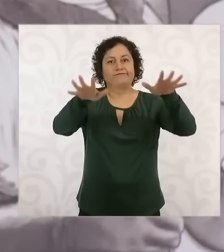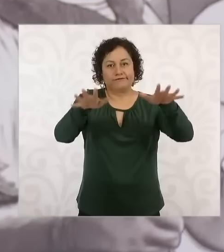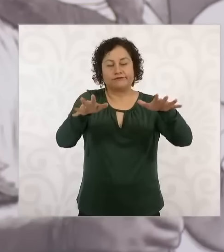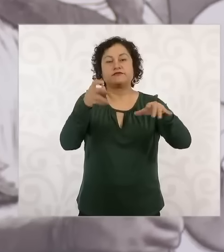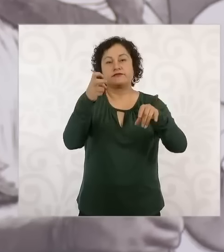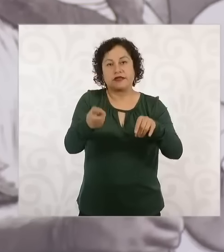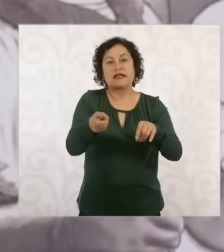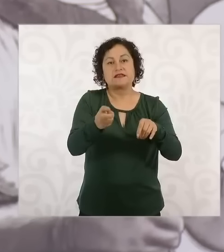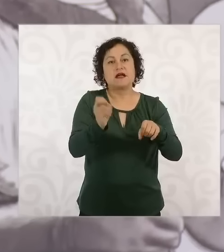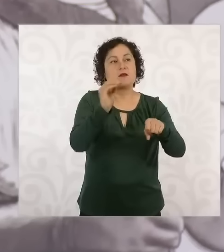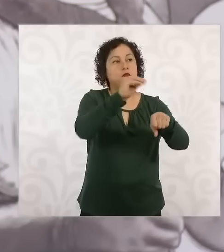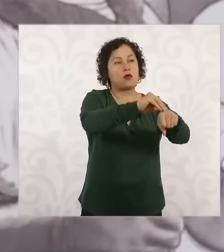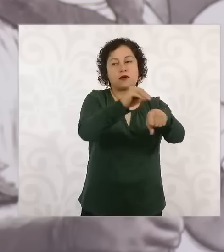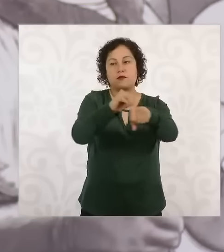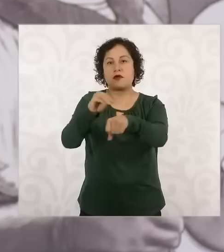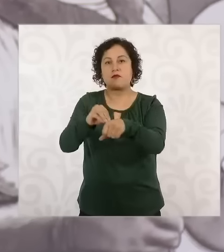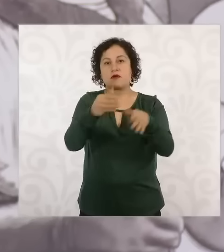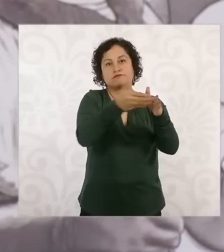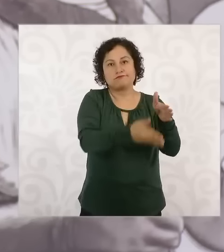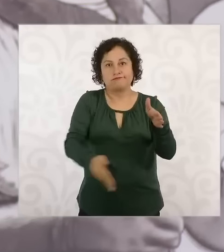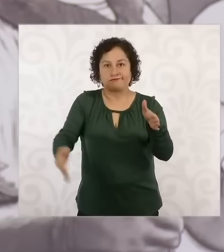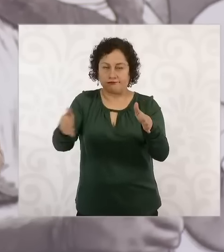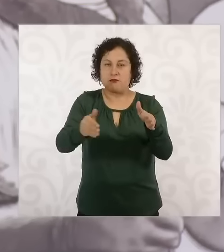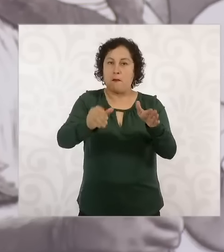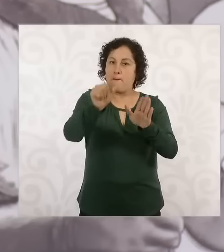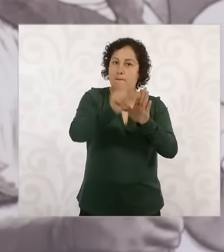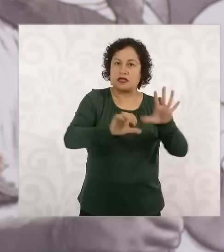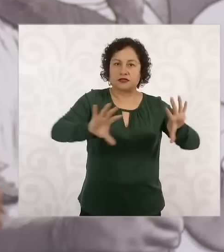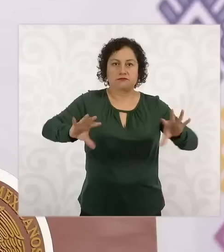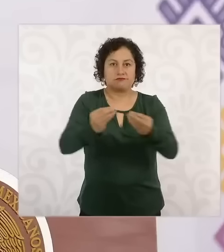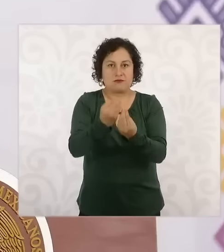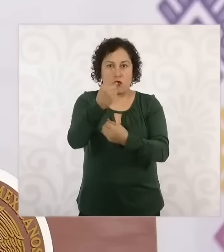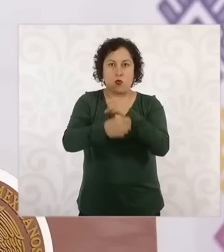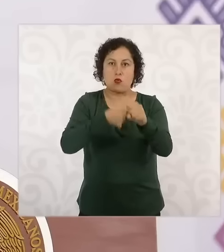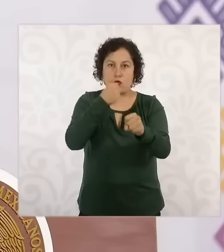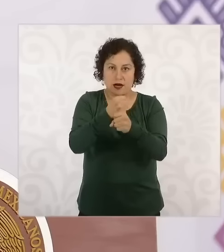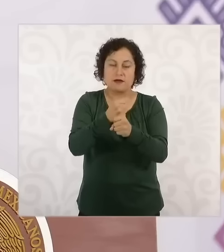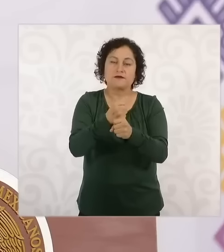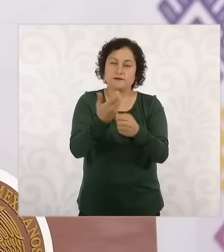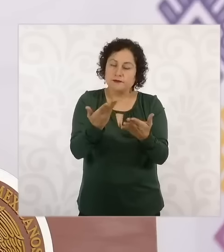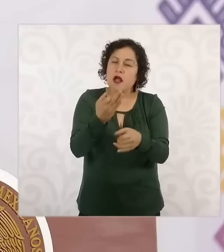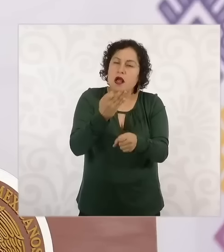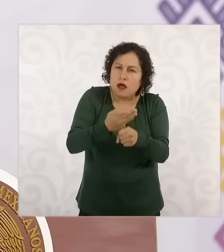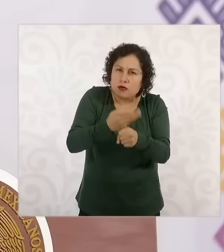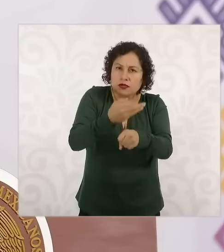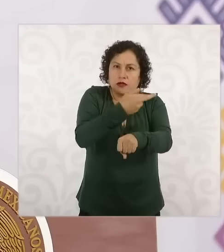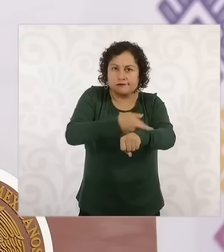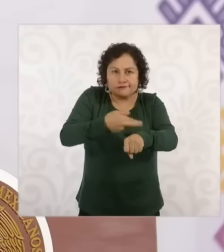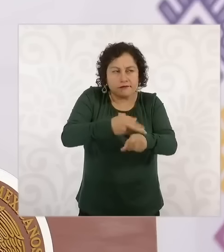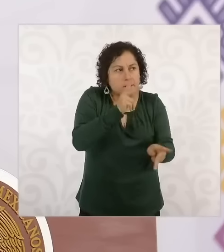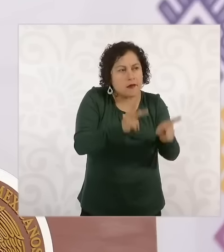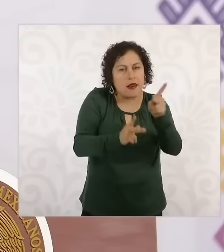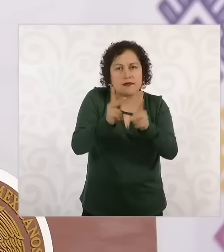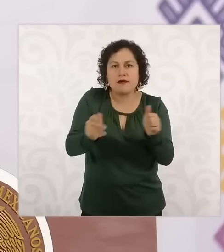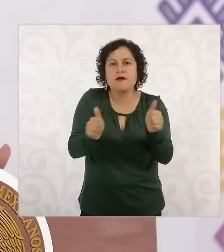la gestión con eh las autoridades de los tres niveles de gobierno y se va a publicar pues en